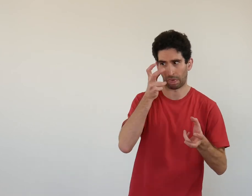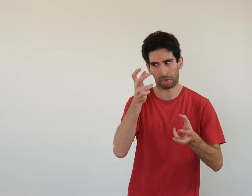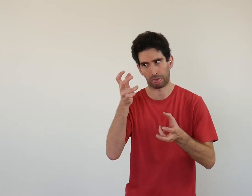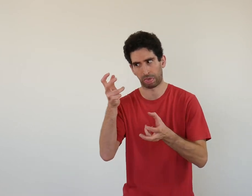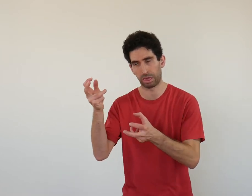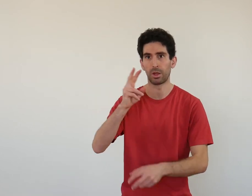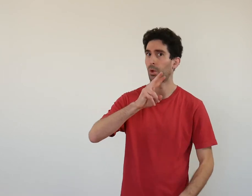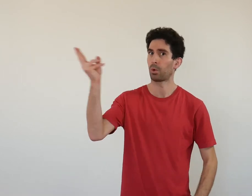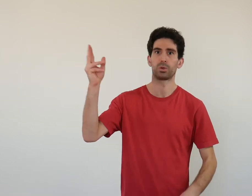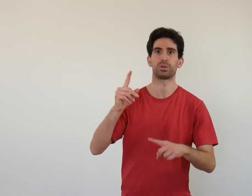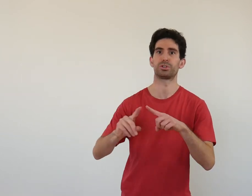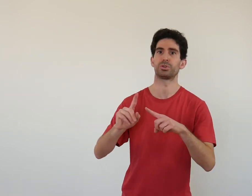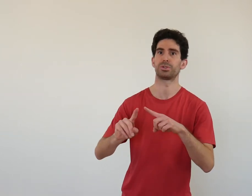Ils sont attirés par autre chose.